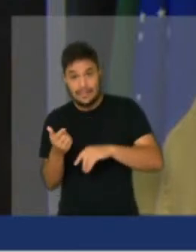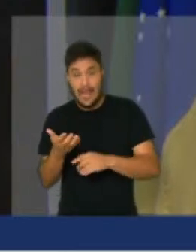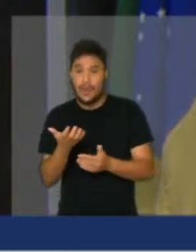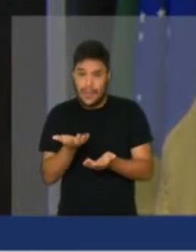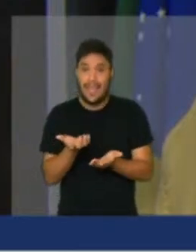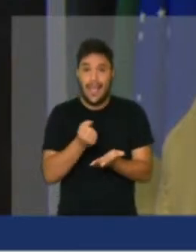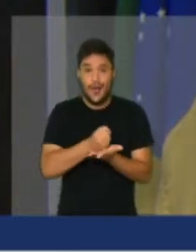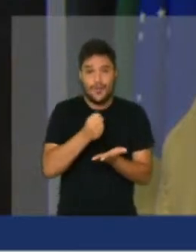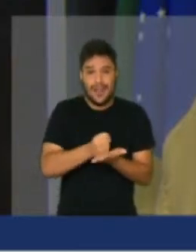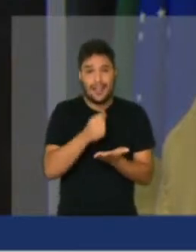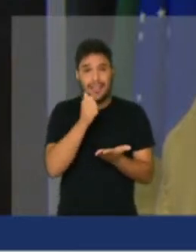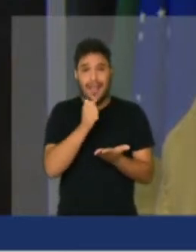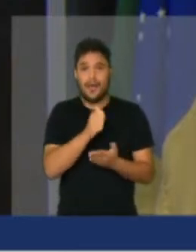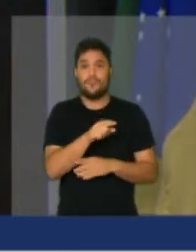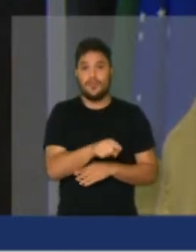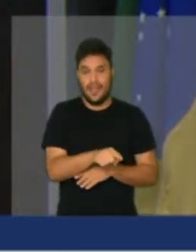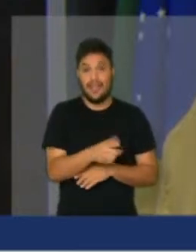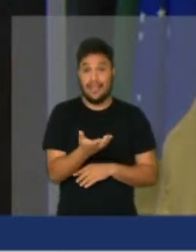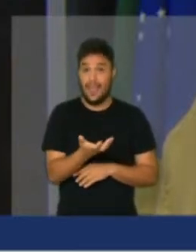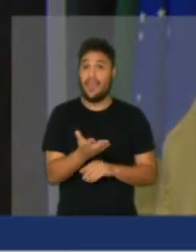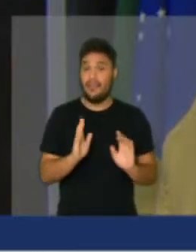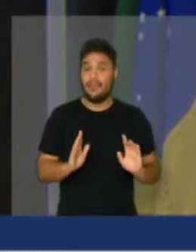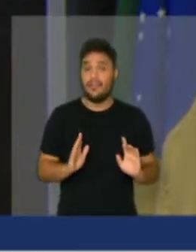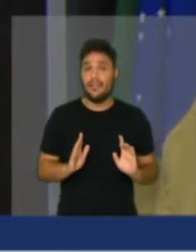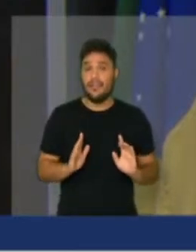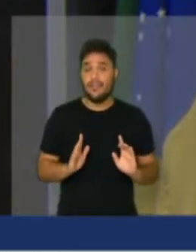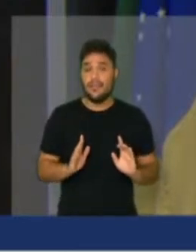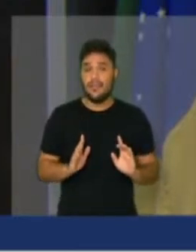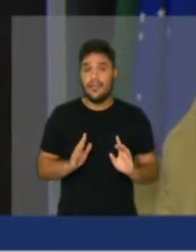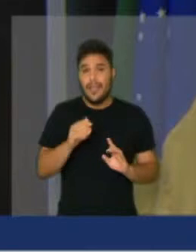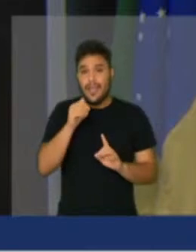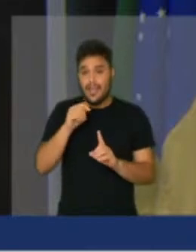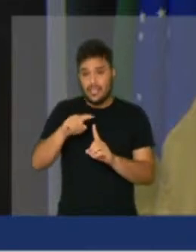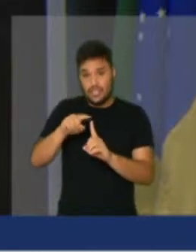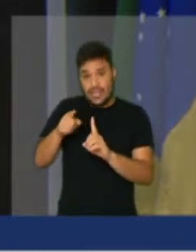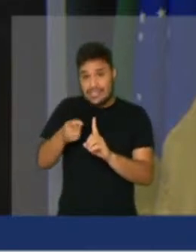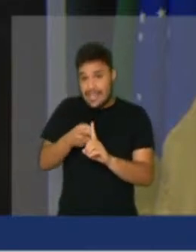EMPREGO A ESSAS MULHERES GESTAÇÃO NÃO É TEONS. GESTAÇÃO GESTAÇÃO É ALGO